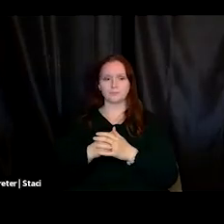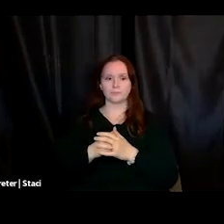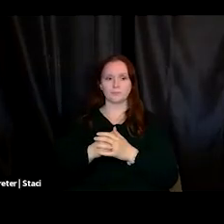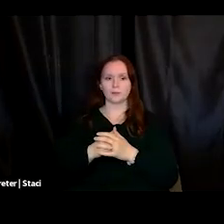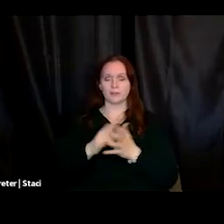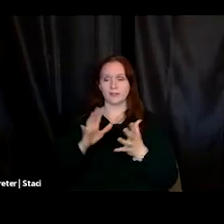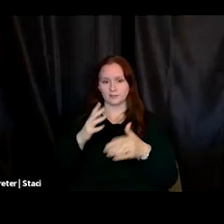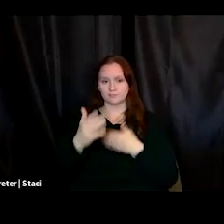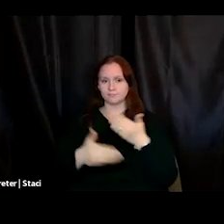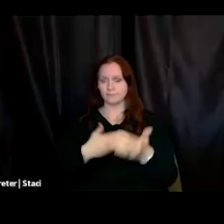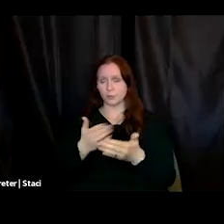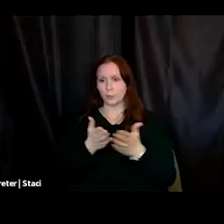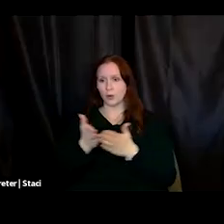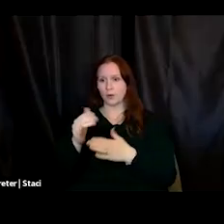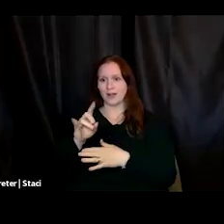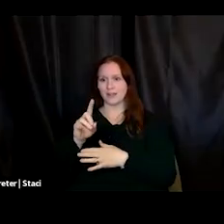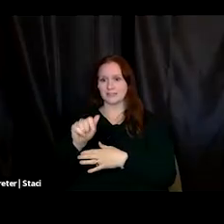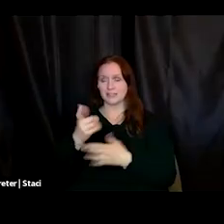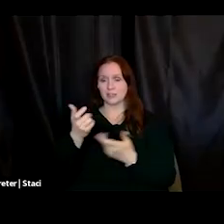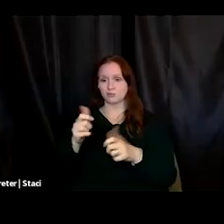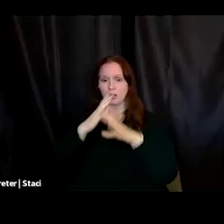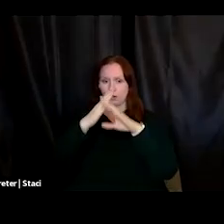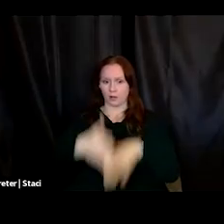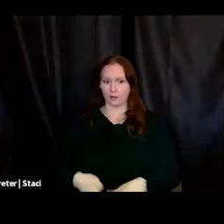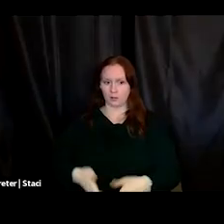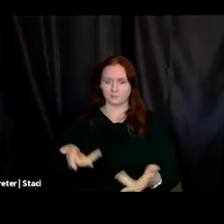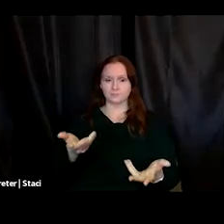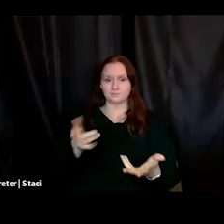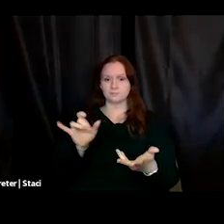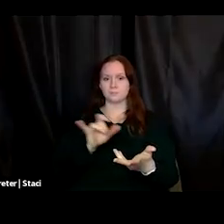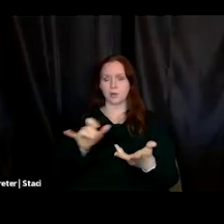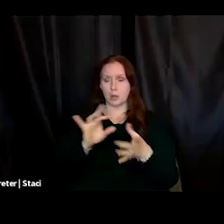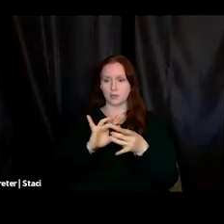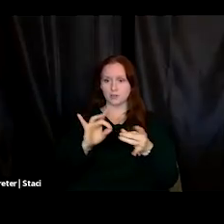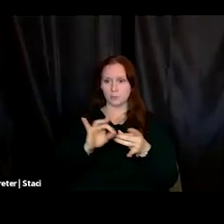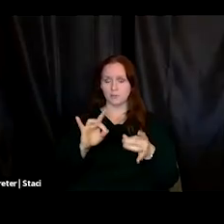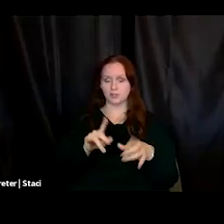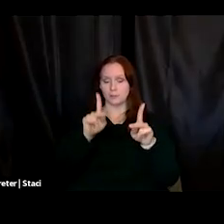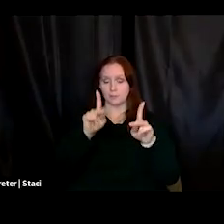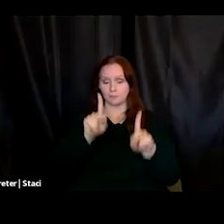en ese formulario, disculpa, el SSA 1699, es entre tú